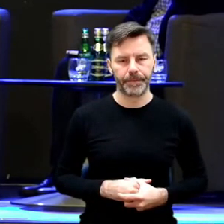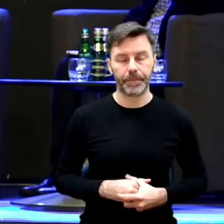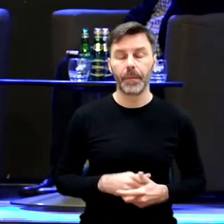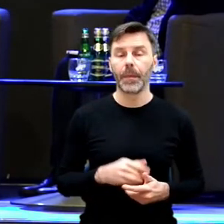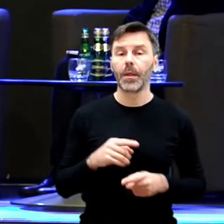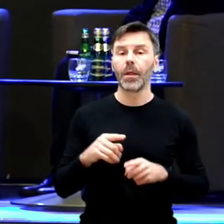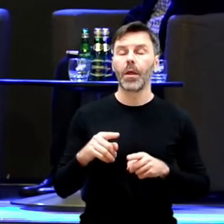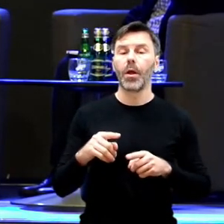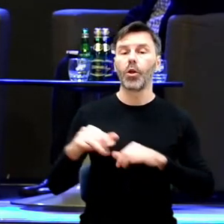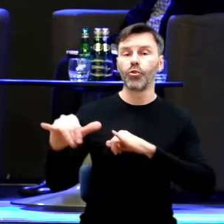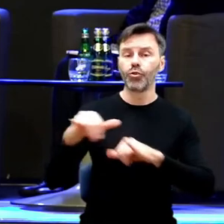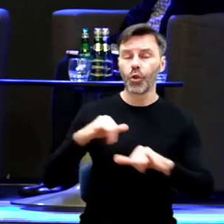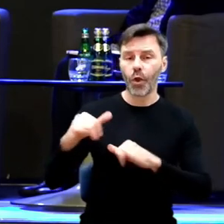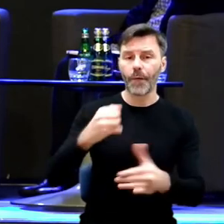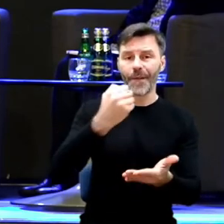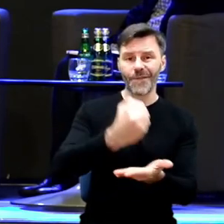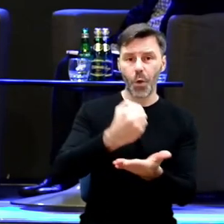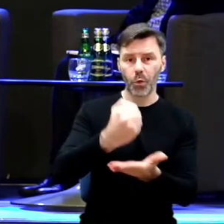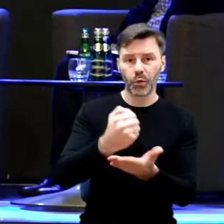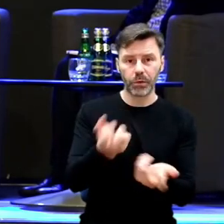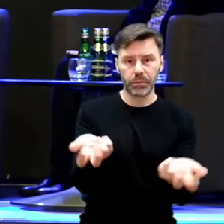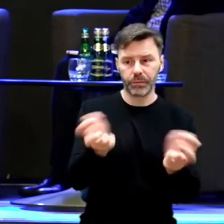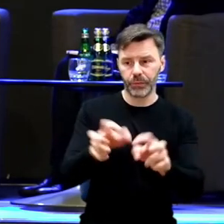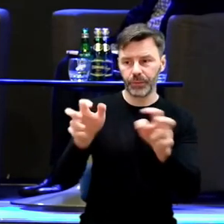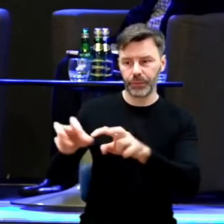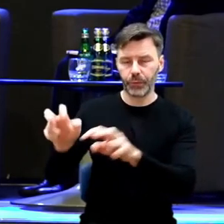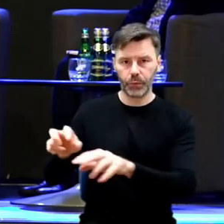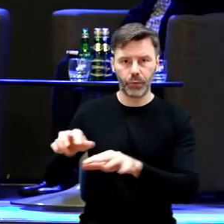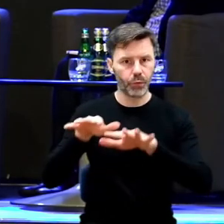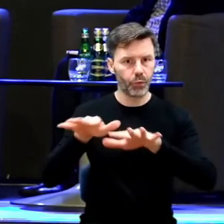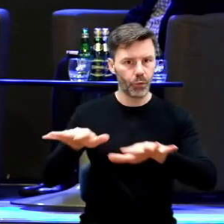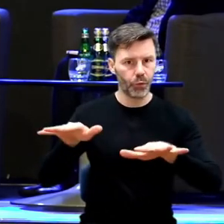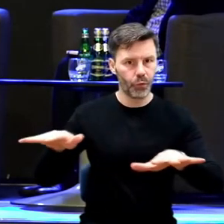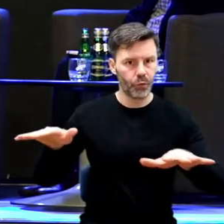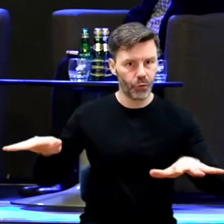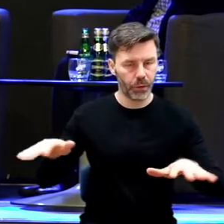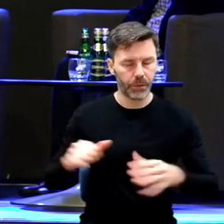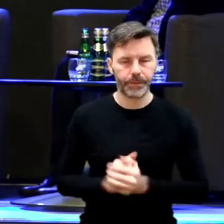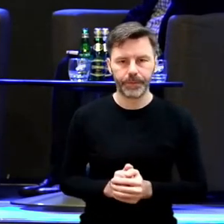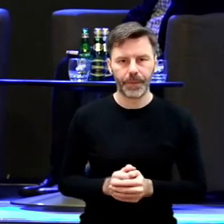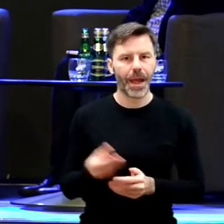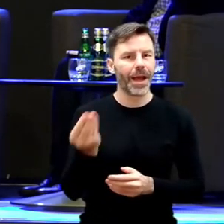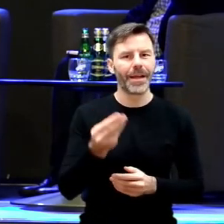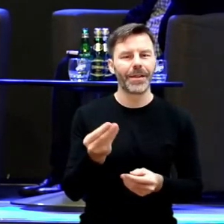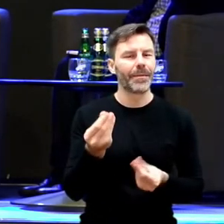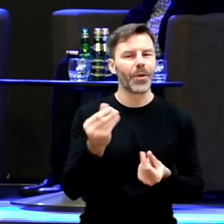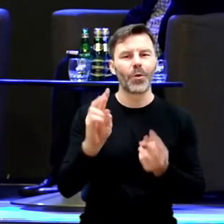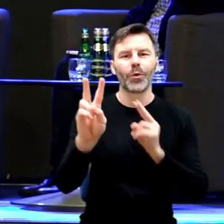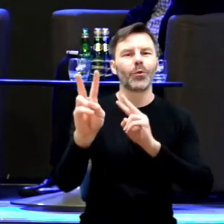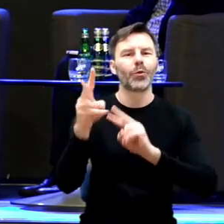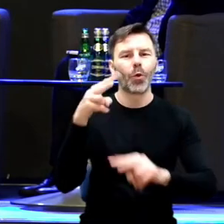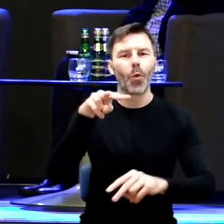Tych funduszy powstaje zresztą bardzo dużo. Oprócz tego są środki unijne i w tym bardzo duży zasób środków,